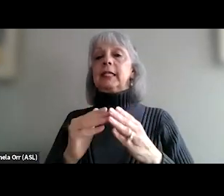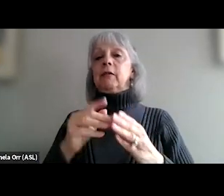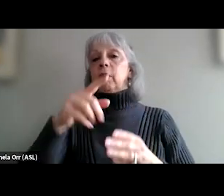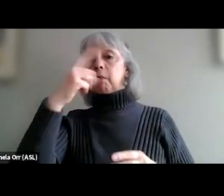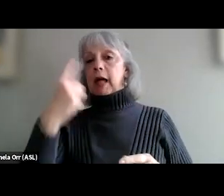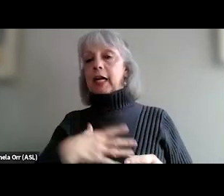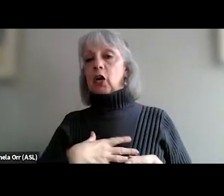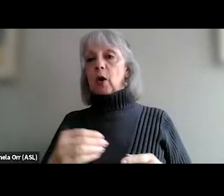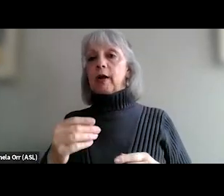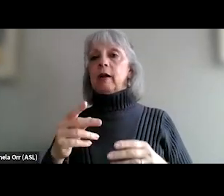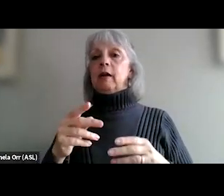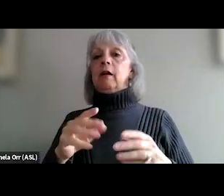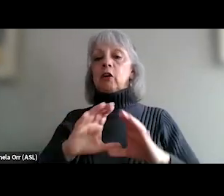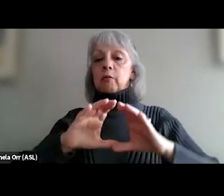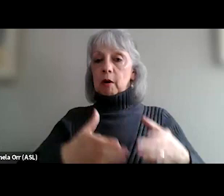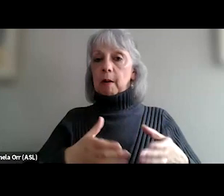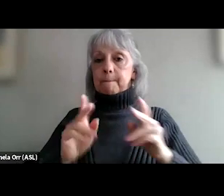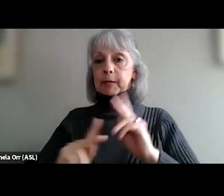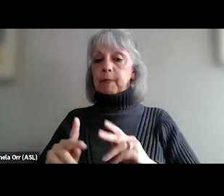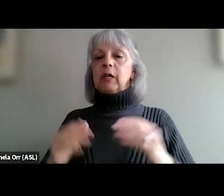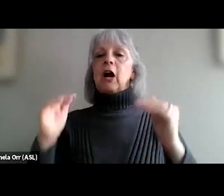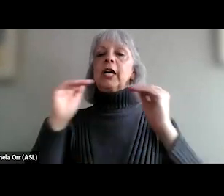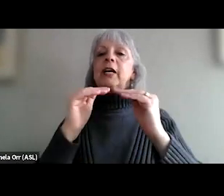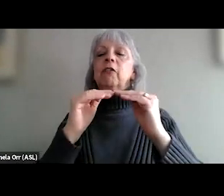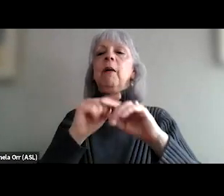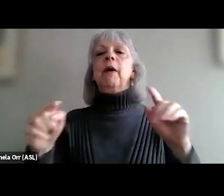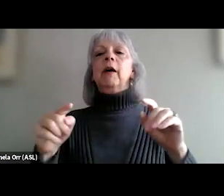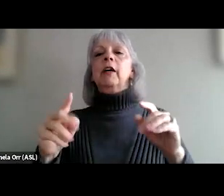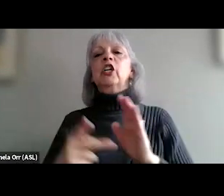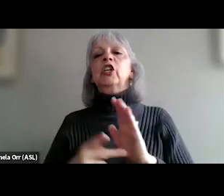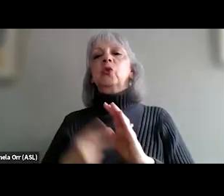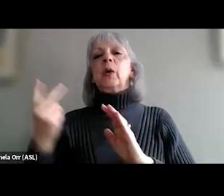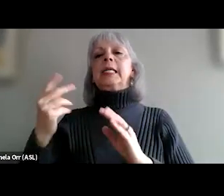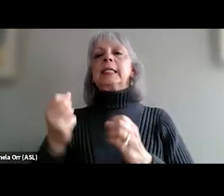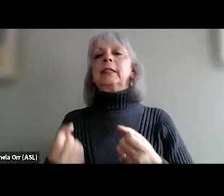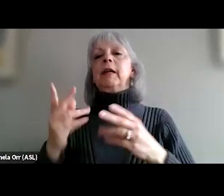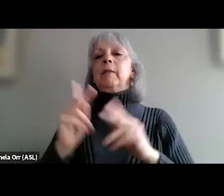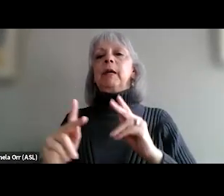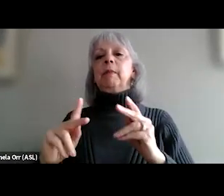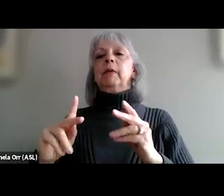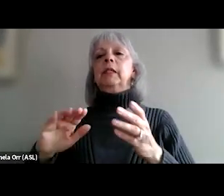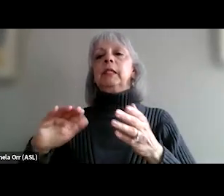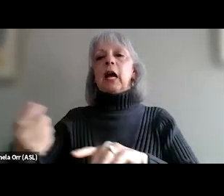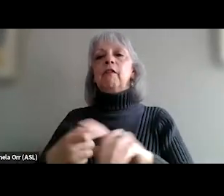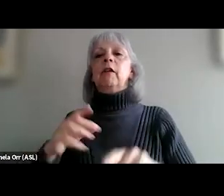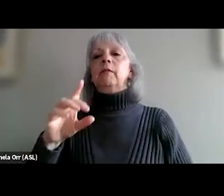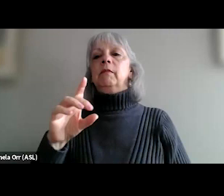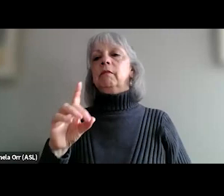son relativamente iguales, hemos perdido casi el doble de personas negras que blancas por sobredosis de drogas en años recientes.